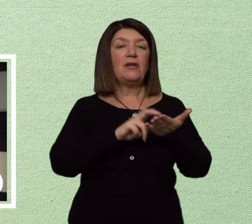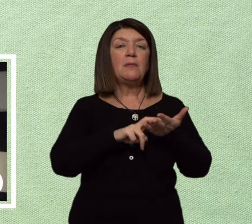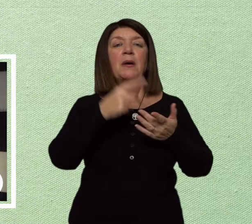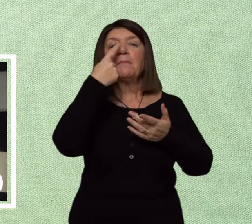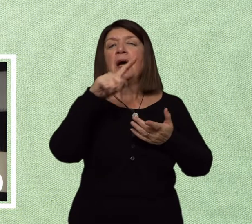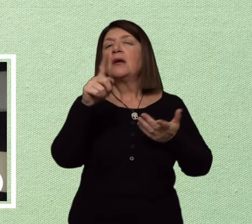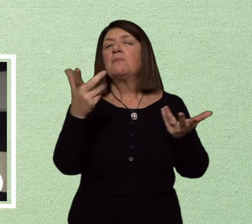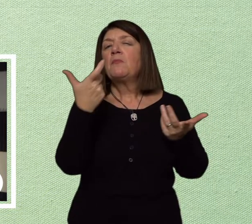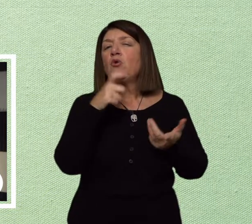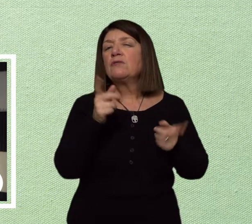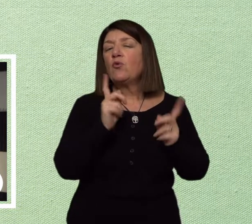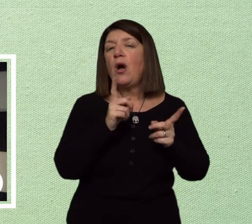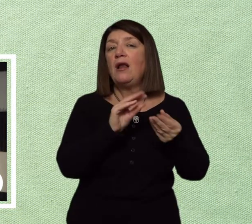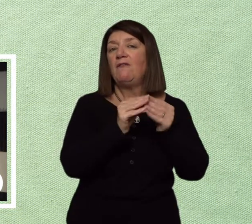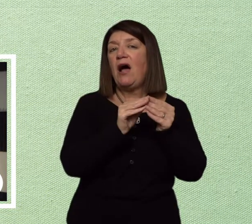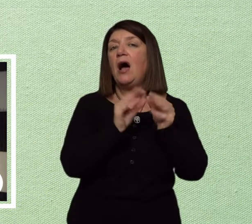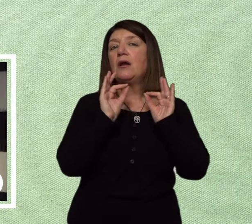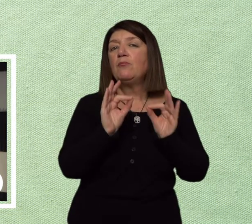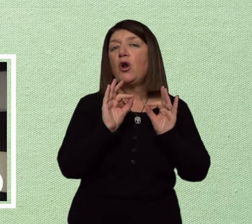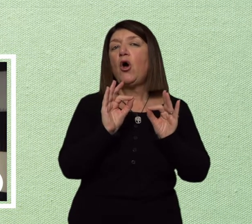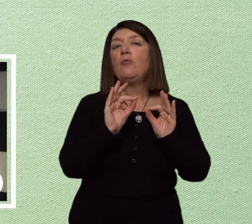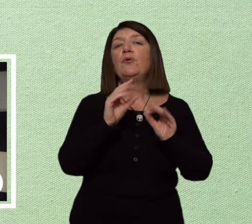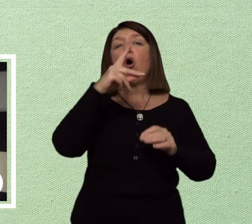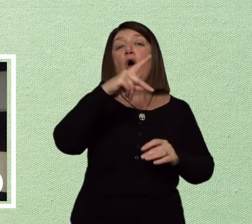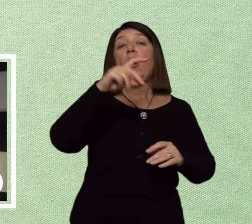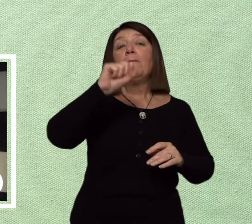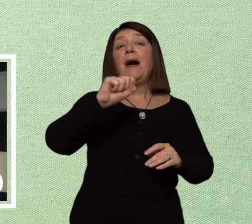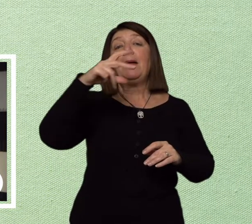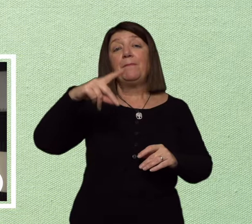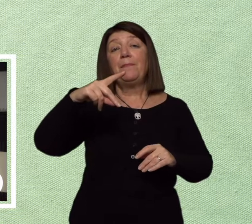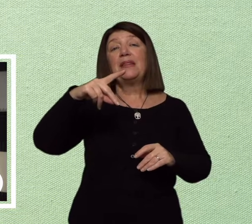all'interno del percorso della prevenzione Serena, perché lo screening regionale, lo screening della